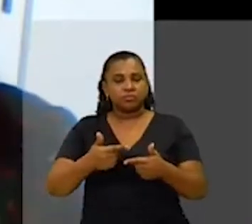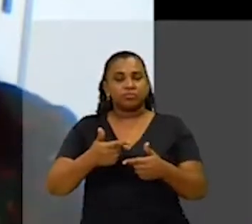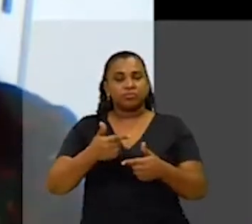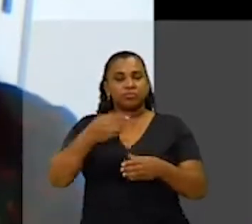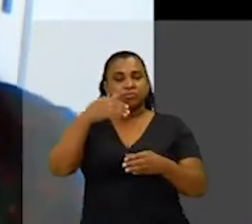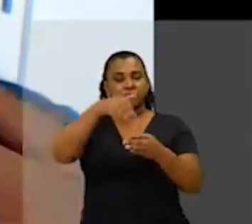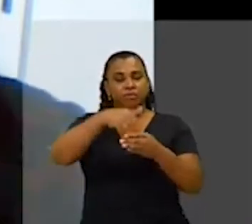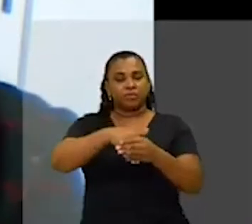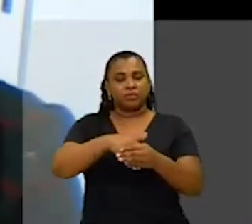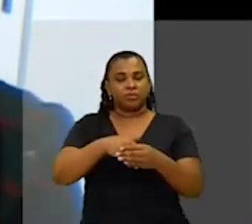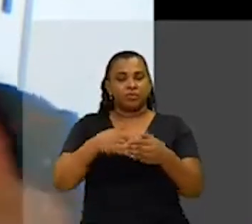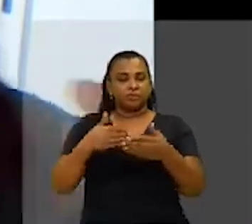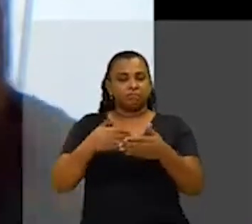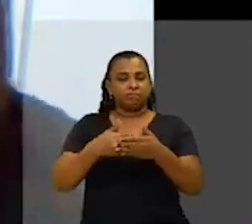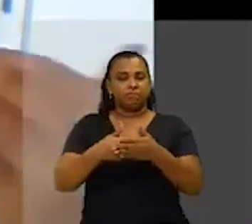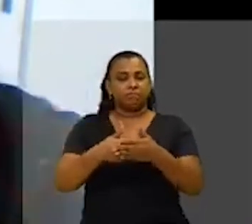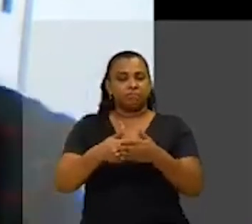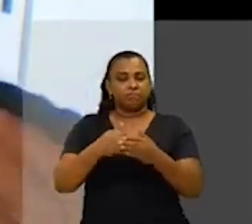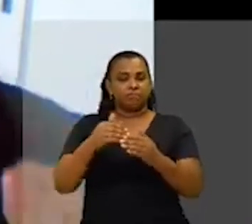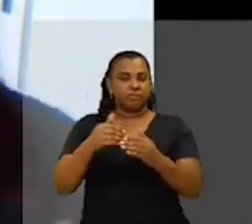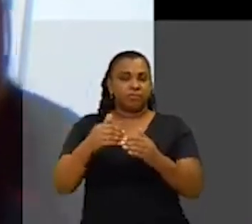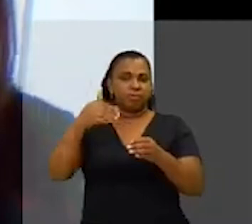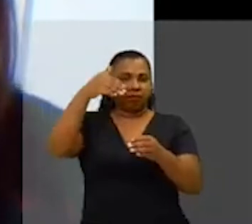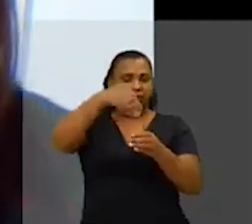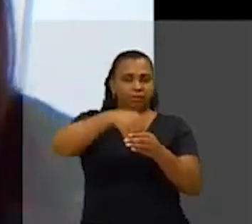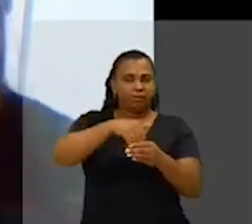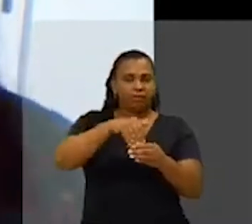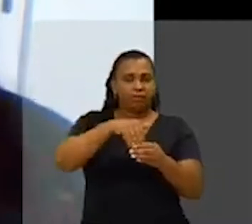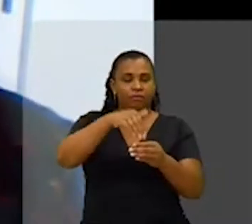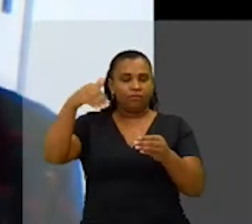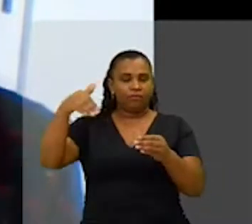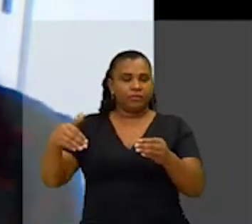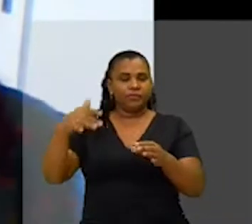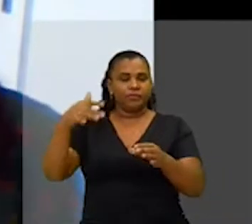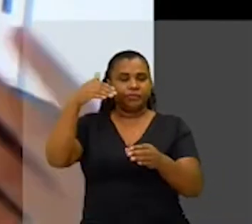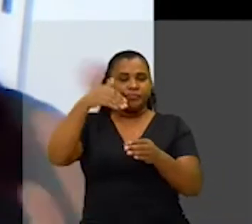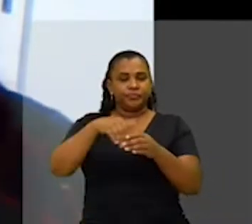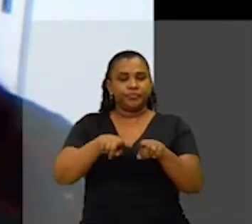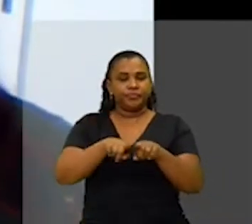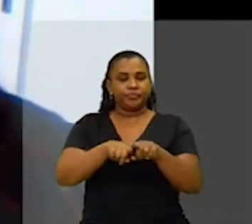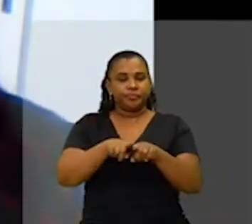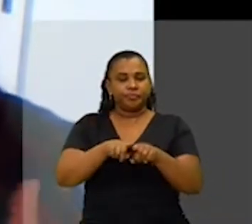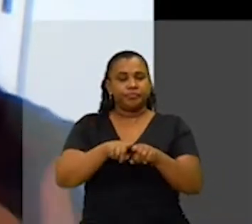internamente como externamente né na relação de Mandato também funciona ali durar implicando em